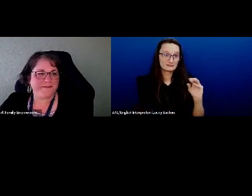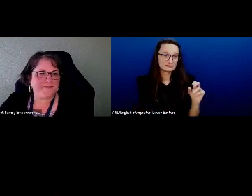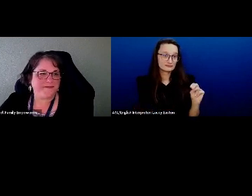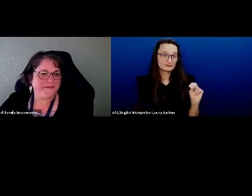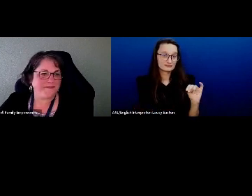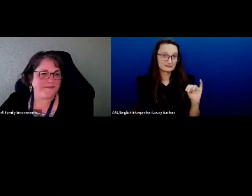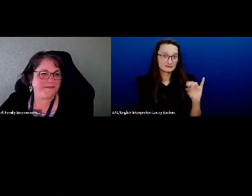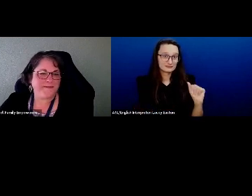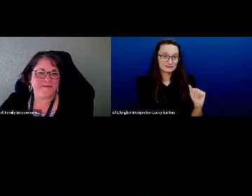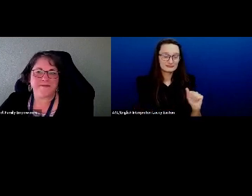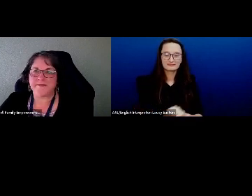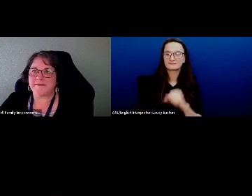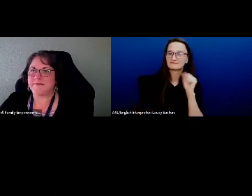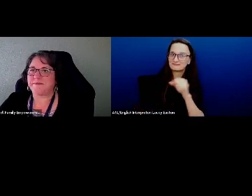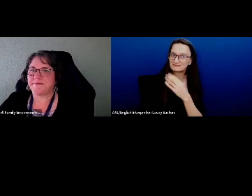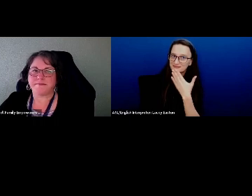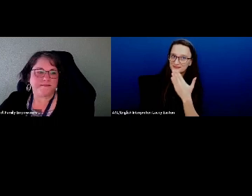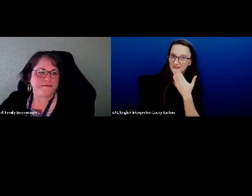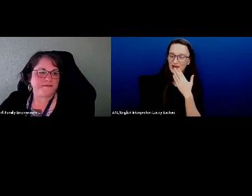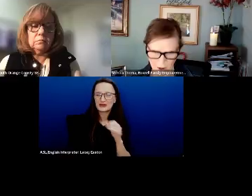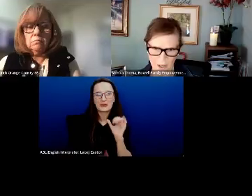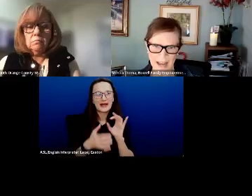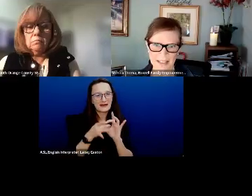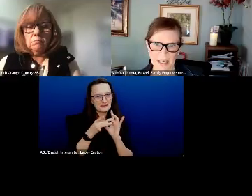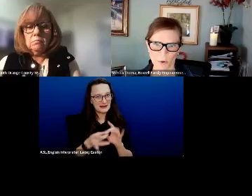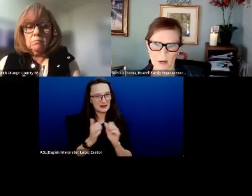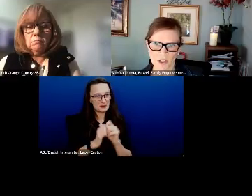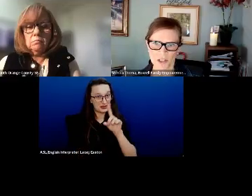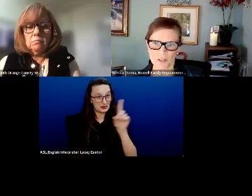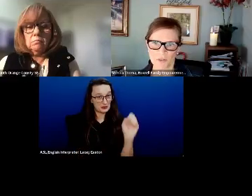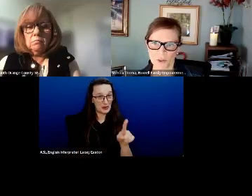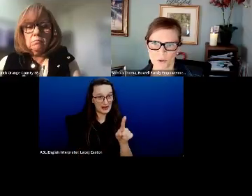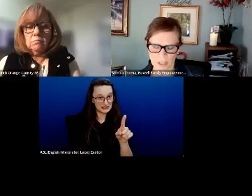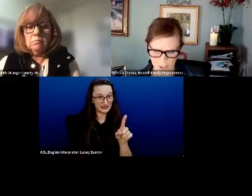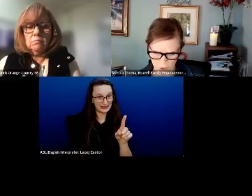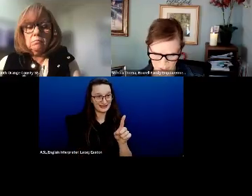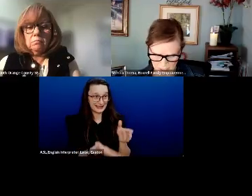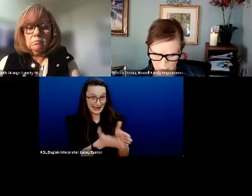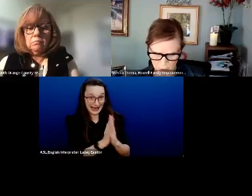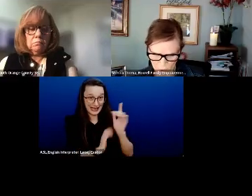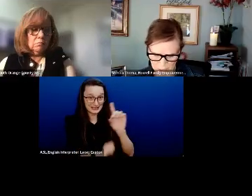así que vamos con el mismo tema de preguntas, sobre cómo hacer preguntas al distrito escolar, algunas de